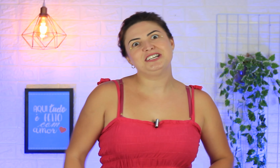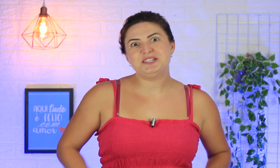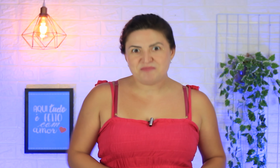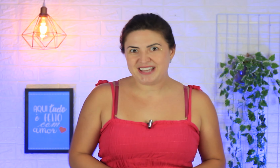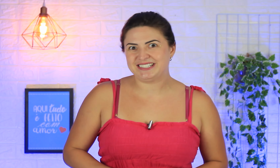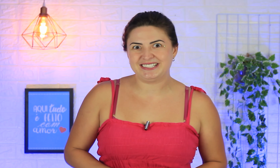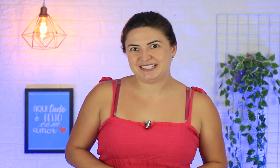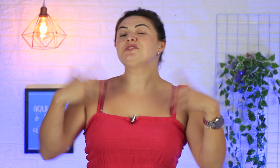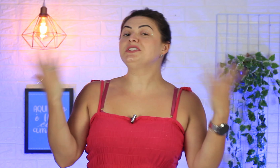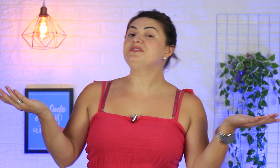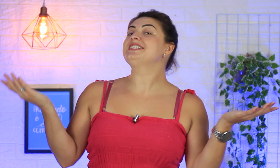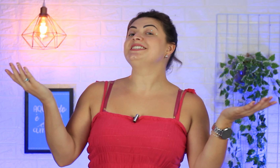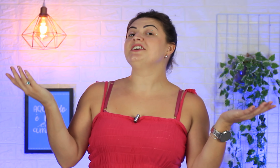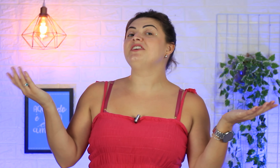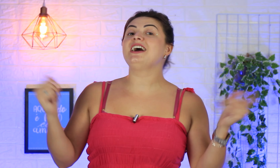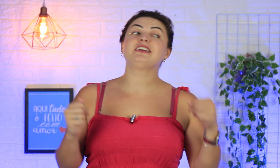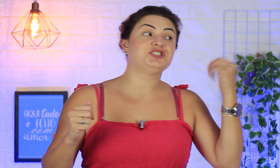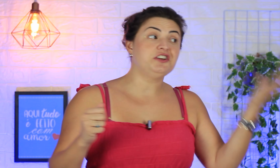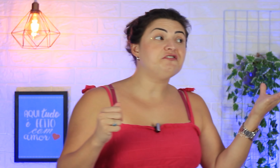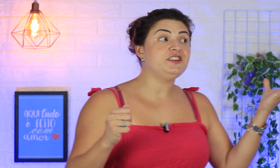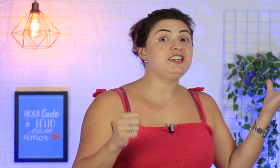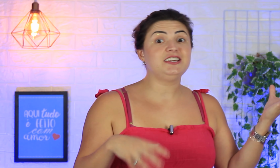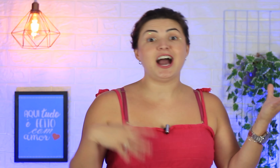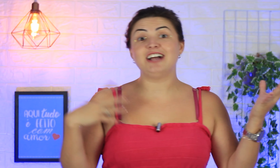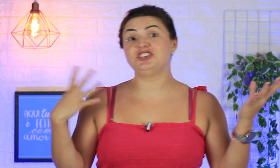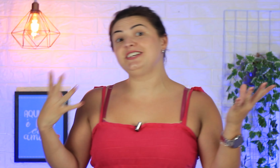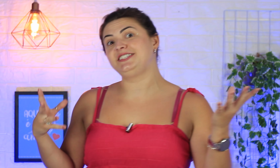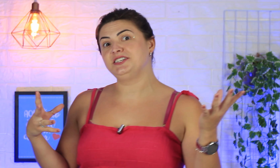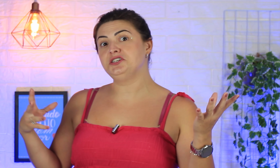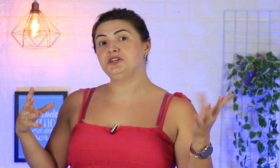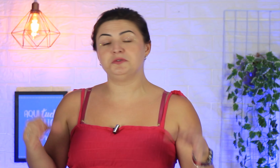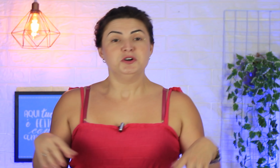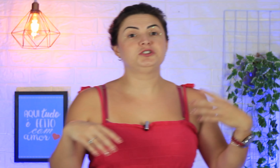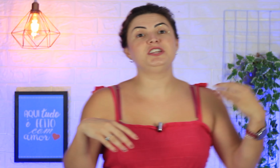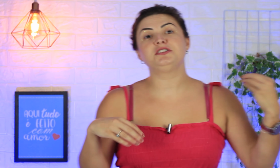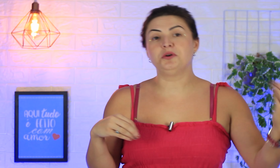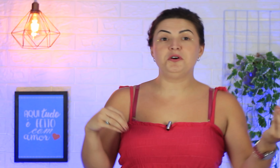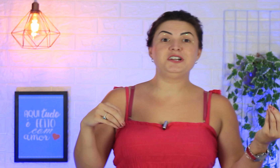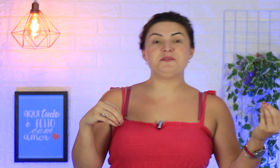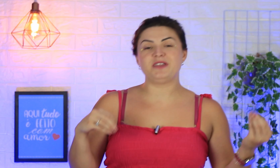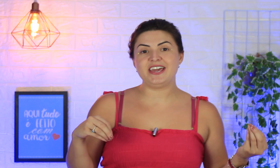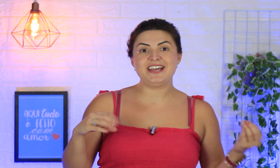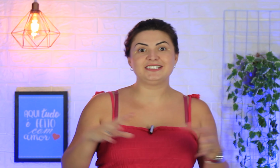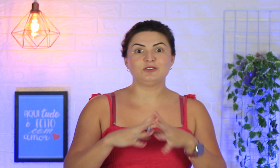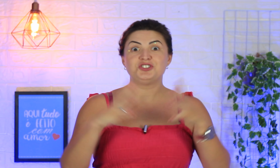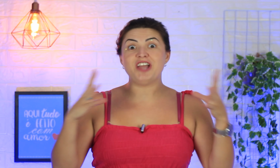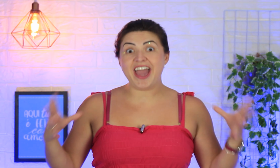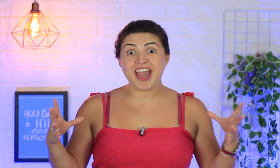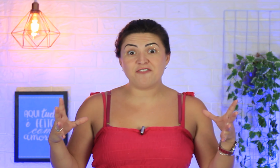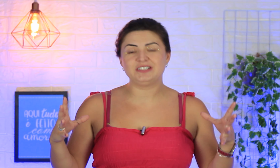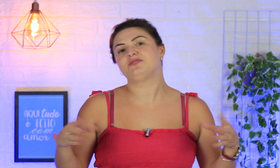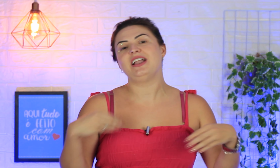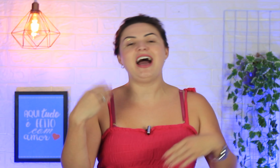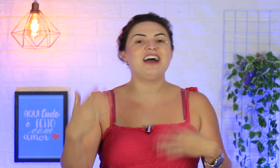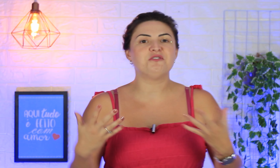das empresas e quando você quiser falar che a direção o diretor da empresa os chefes falaram